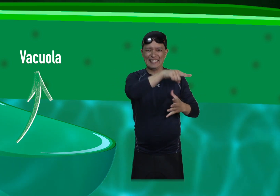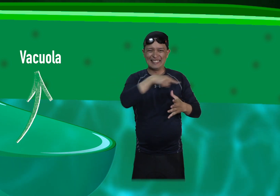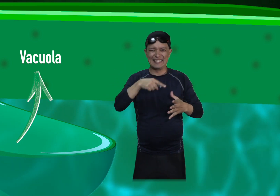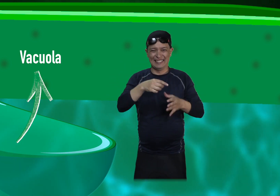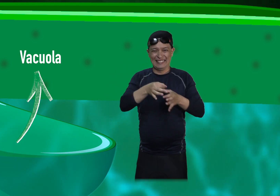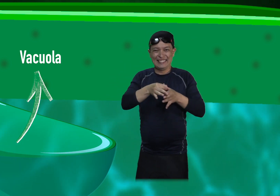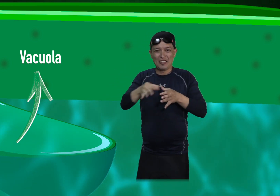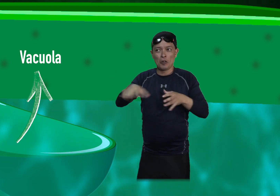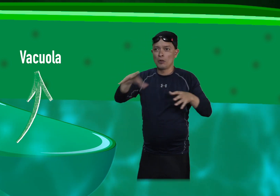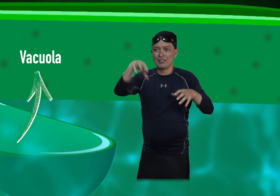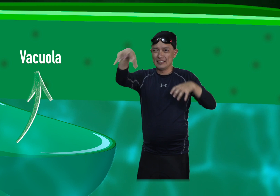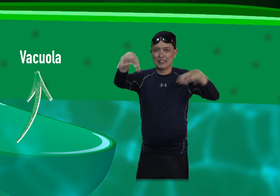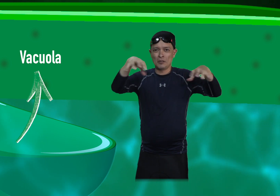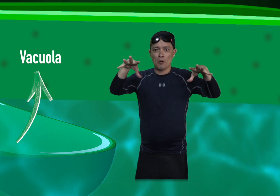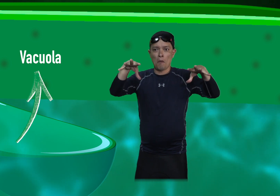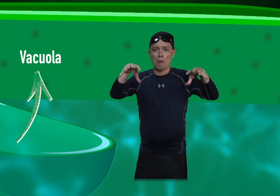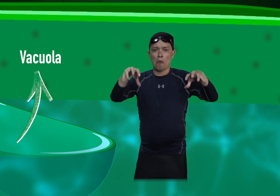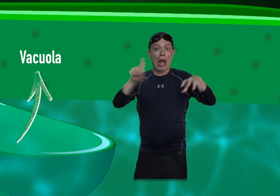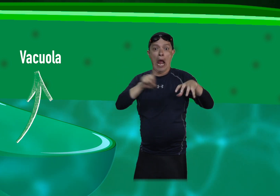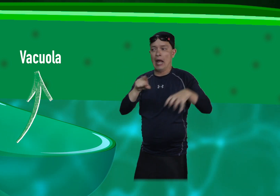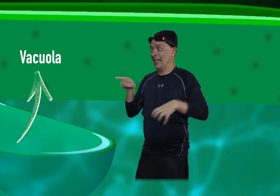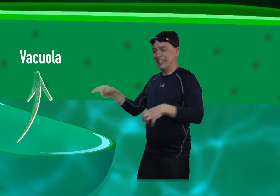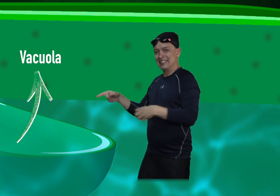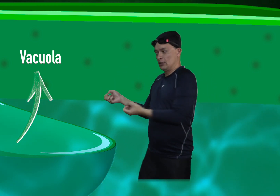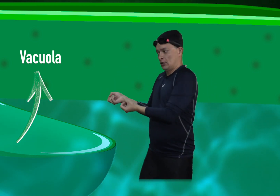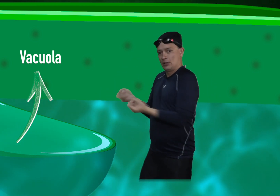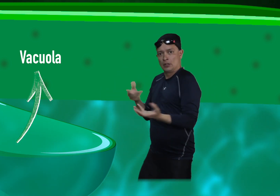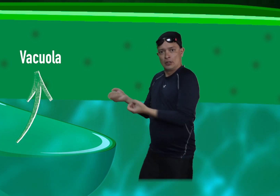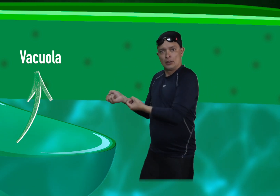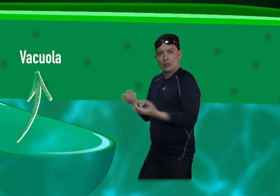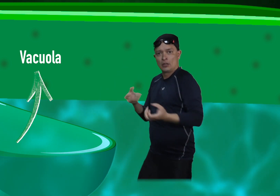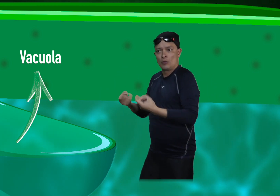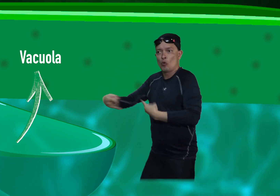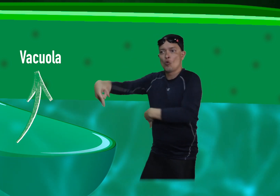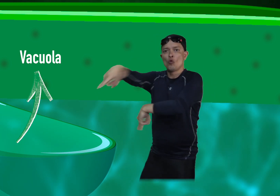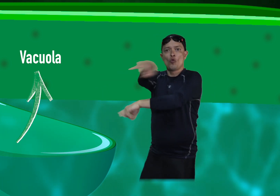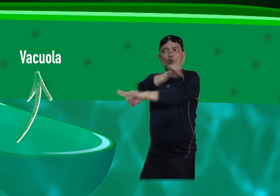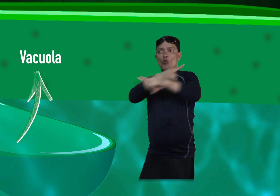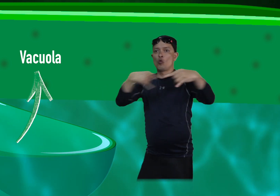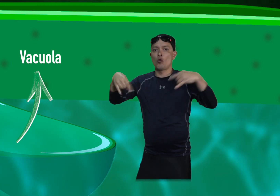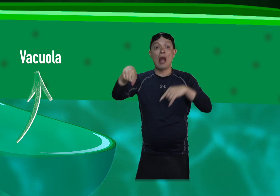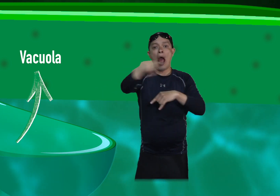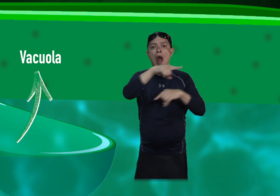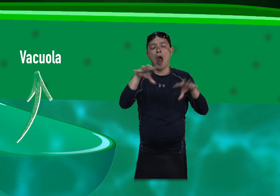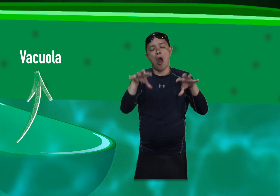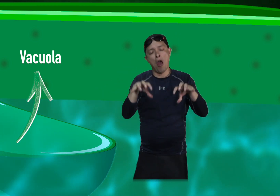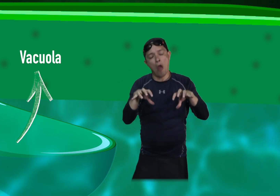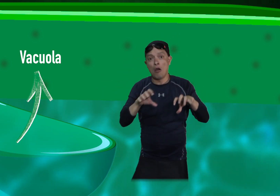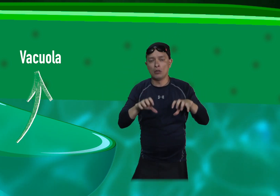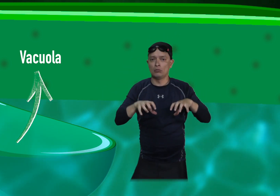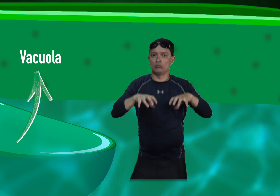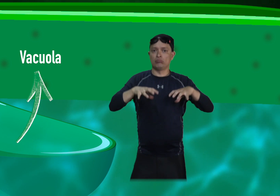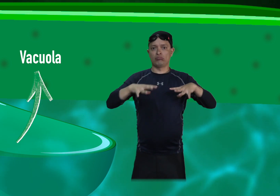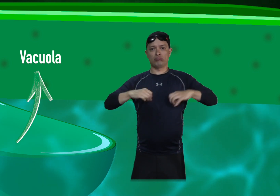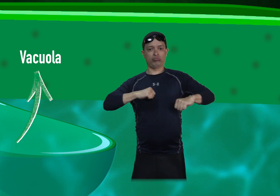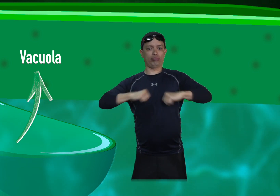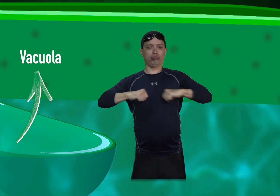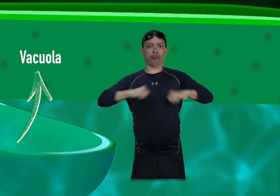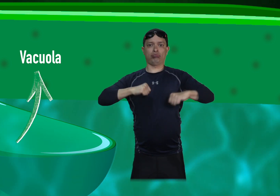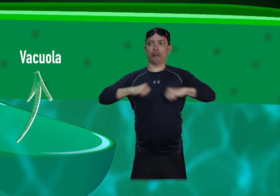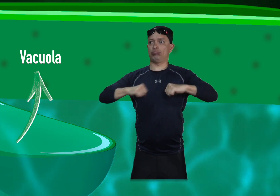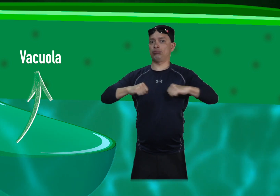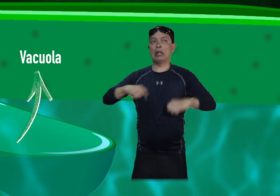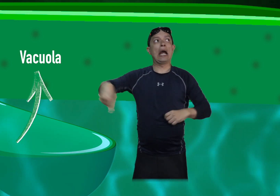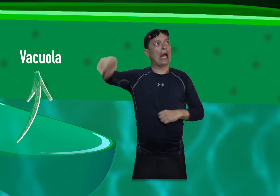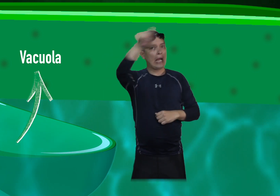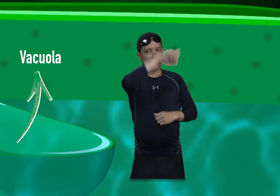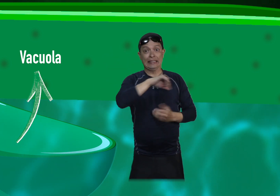la vacuola provee los nutrientes para que la célula no se deteriore y pueda seguir funcionando.